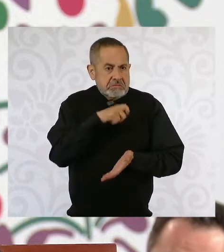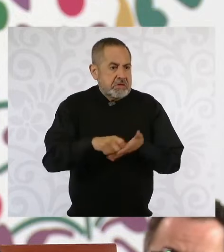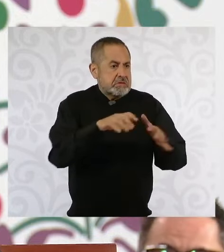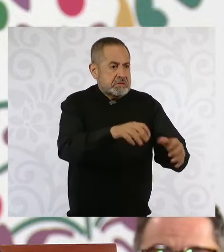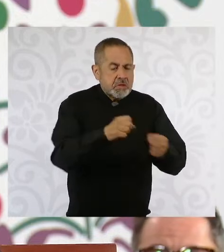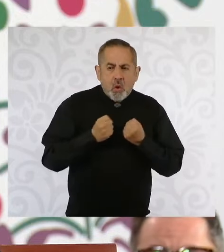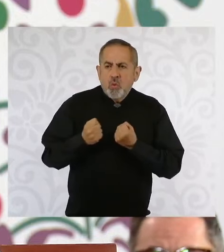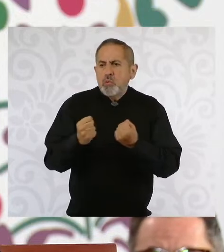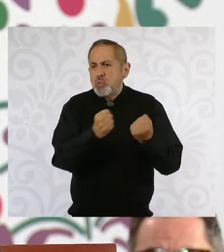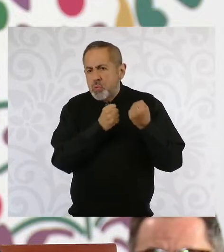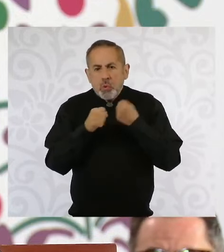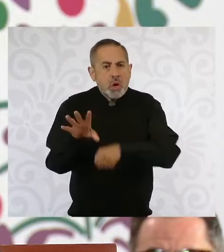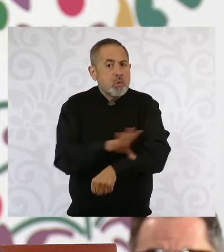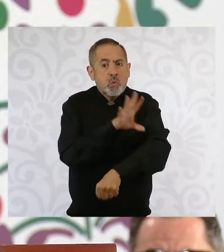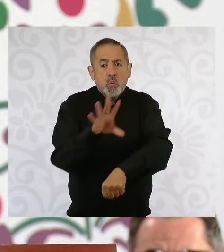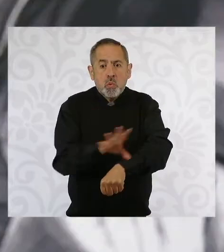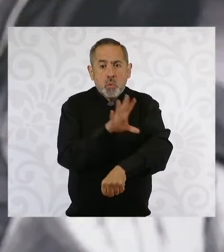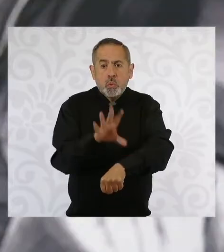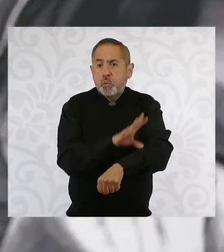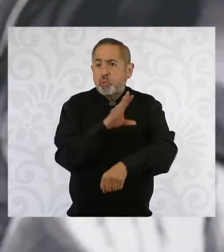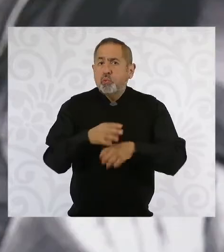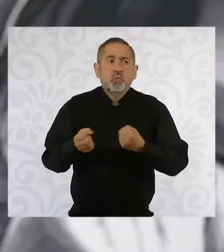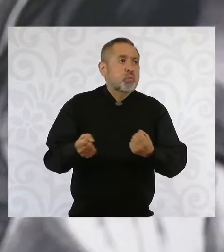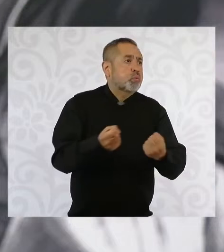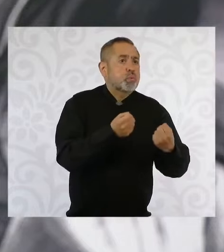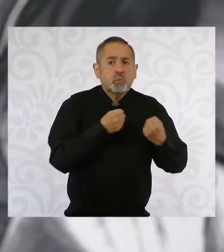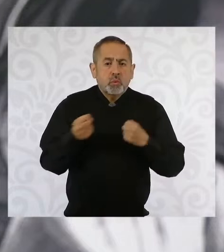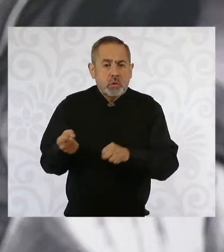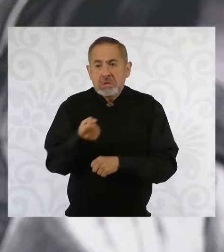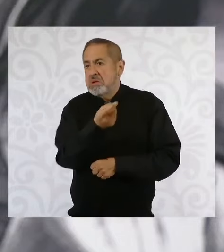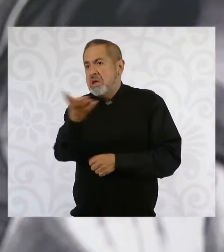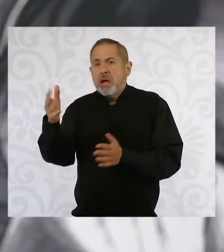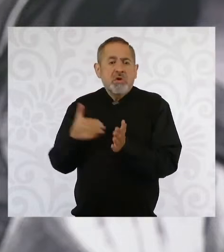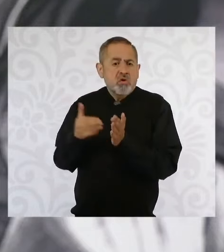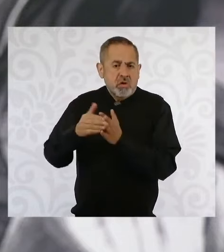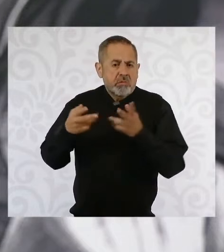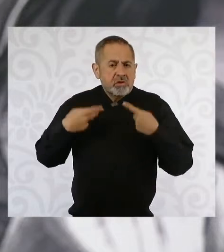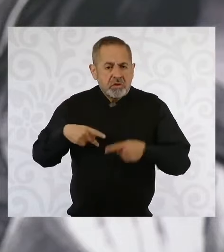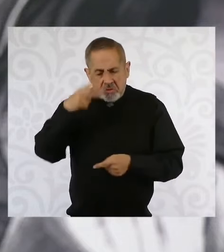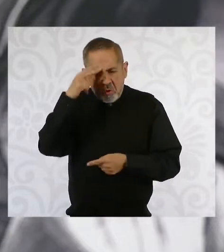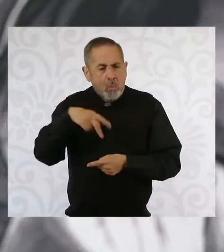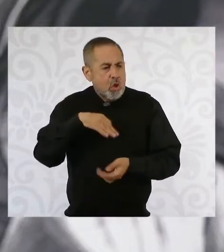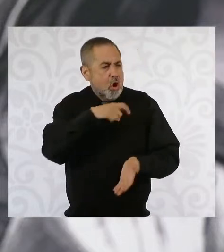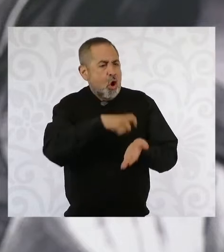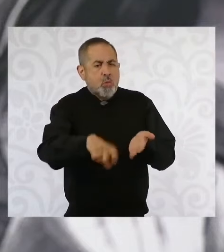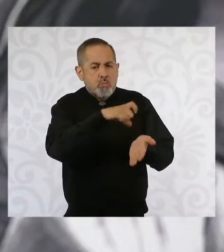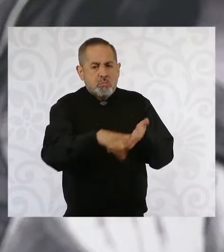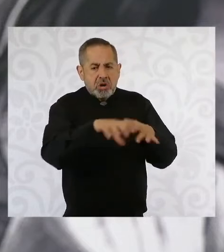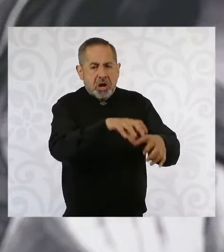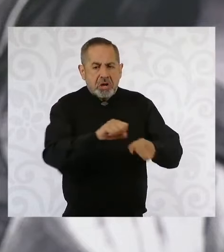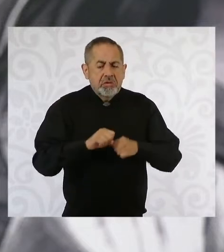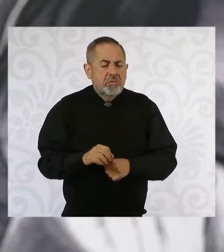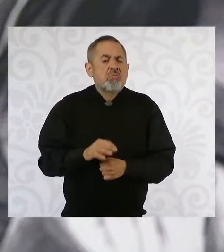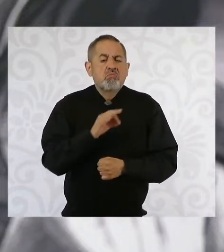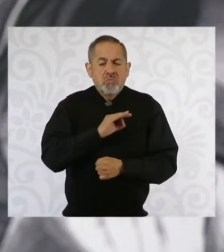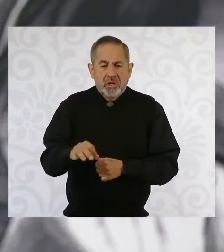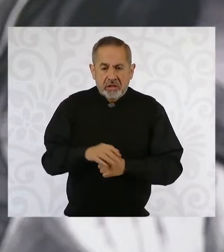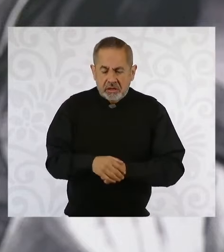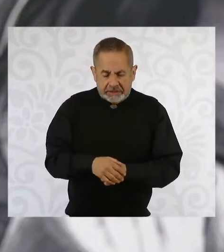al alcance de millones de mexicanos y mexicanas este plan es tan ambicioso como es Audaz y por lo